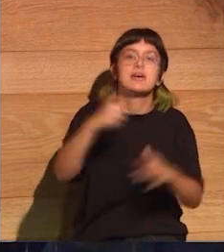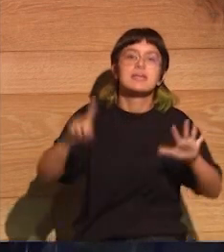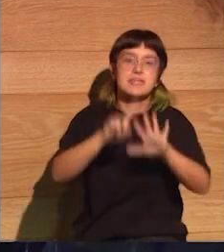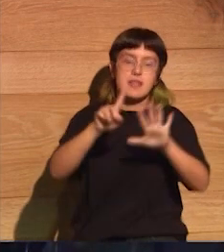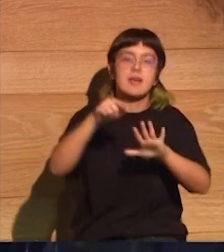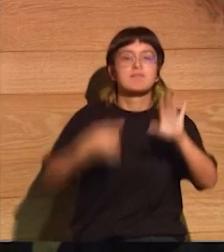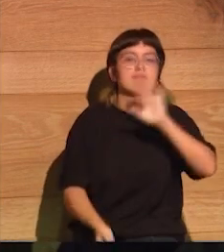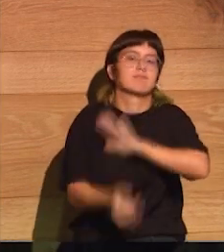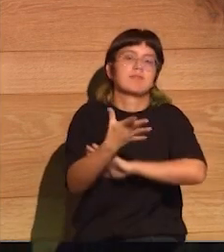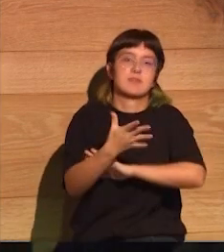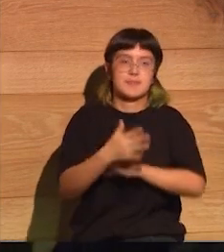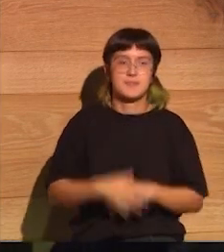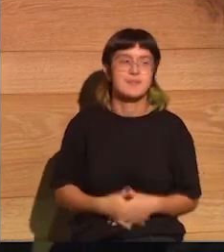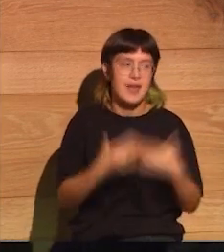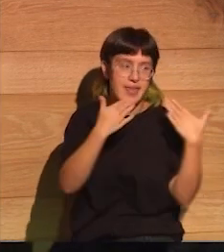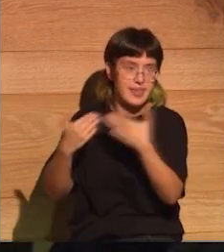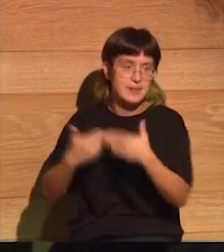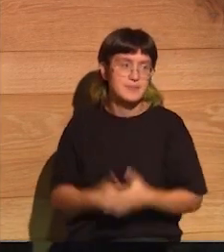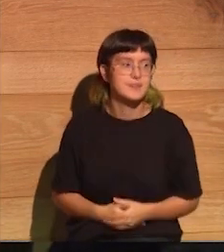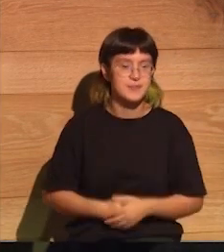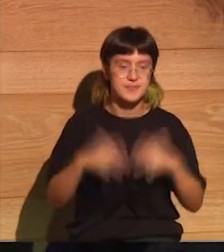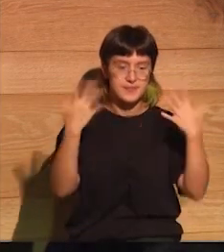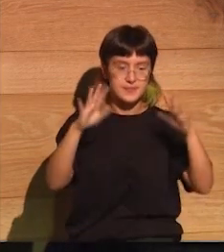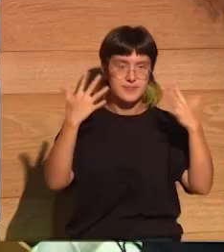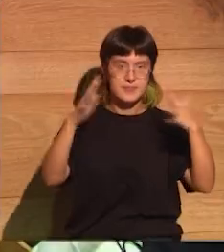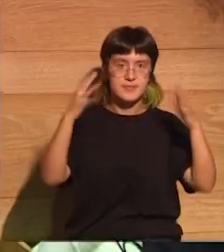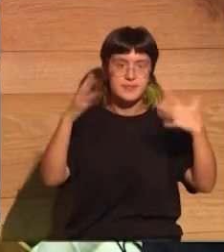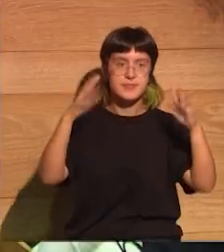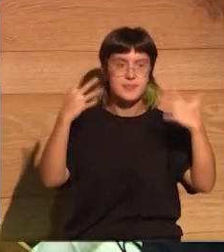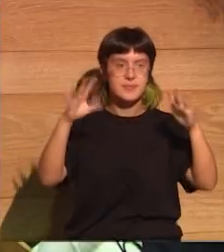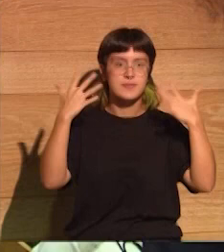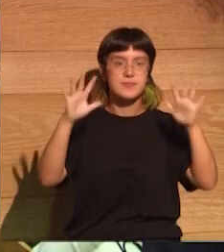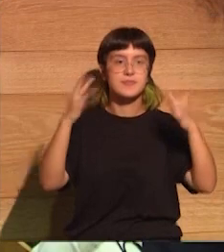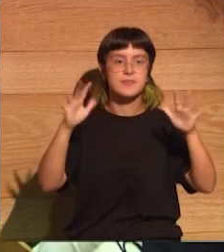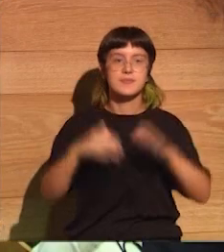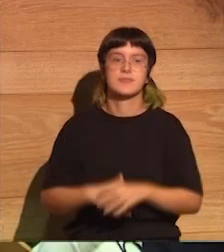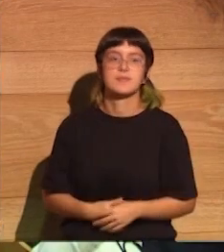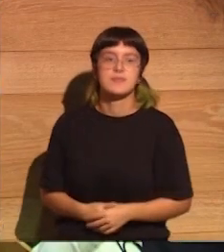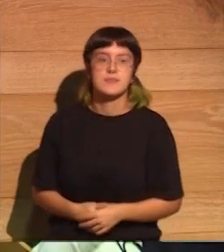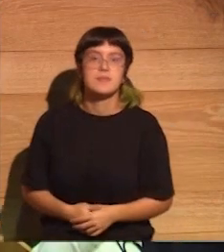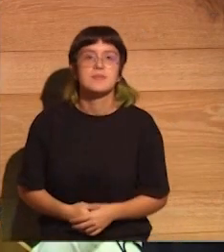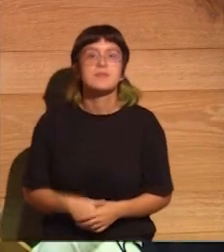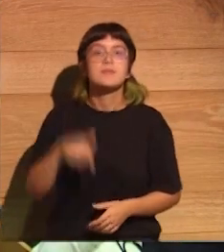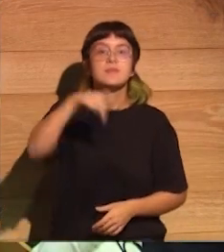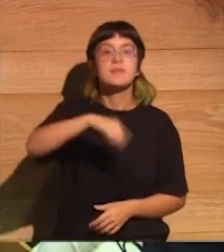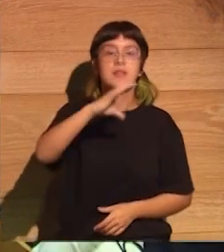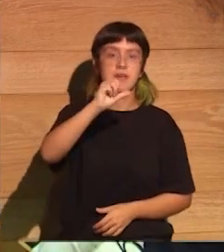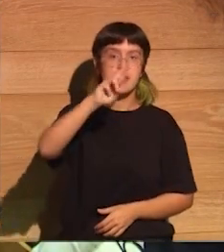Muchísimas gracias. Carmen Morenés, directora general de la Fundación Telefónica.